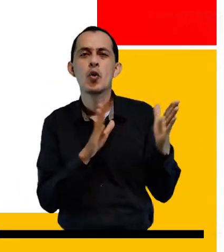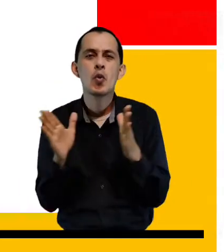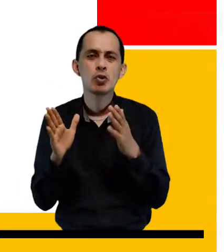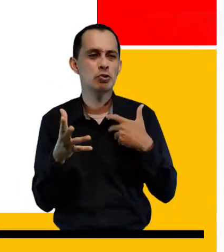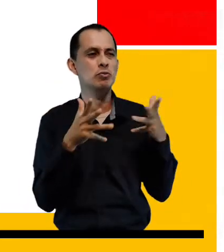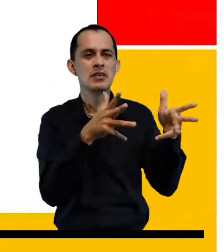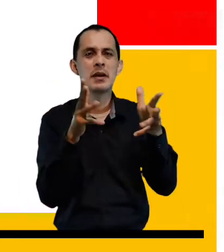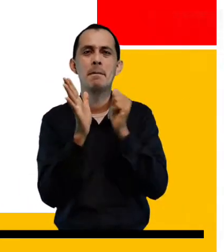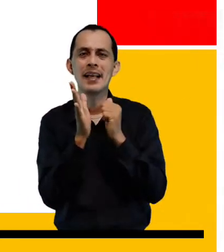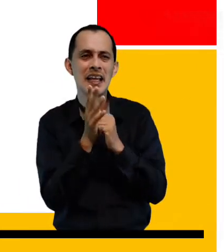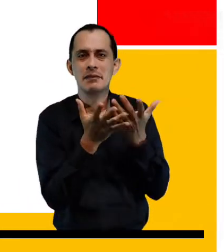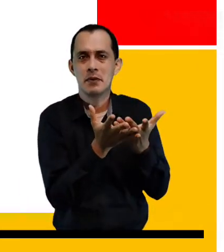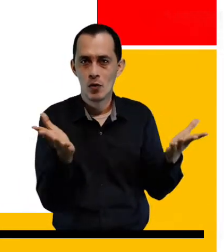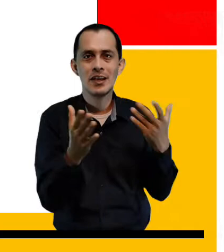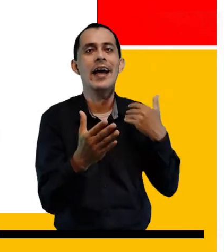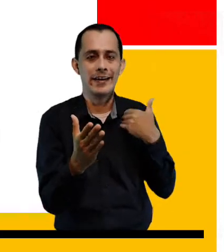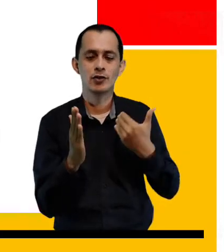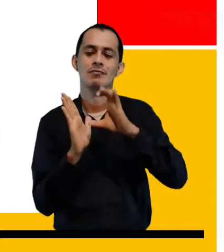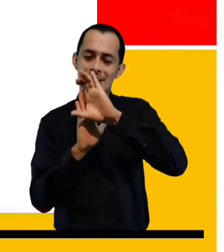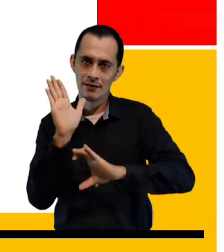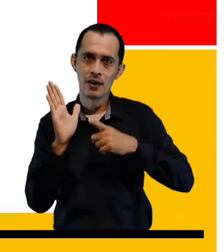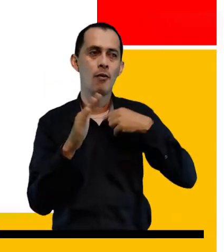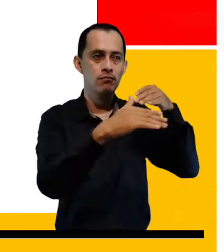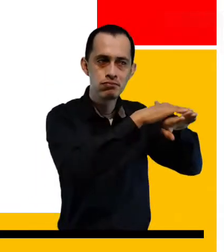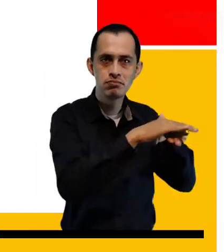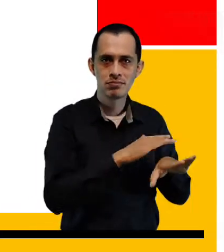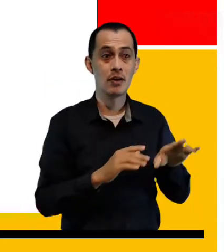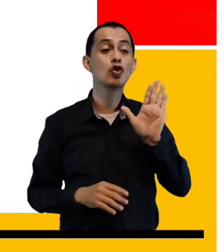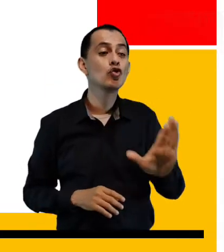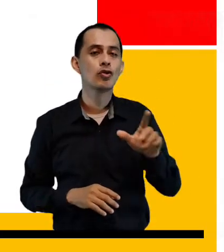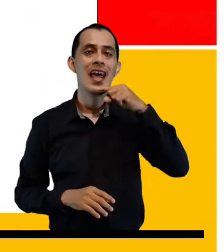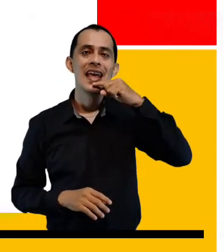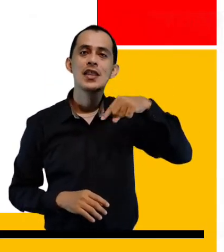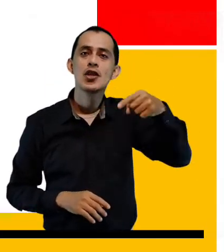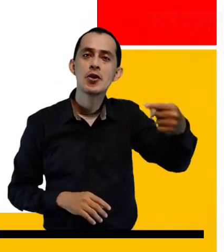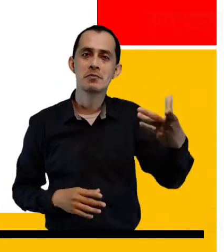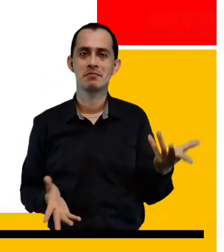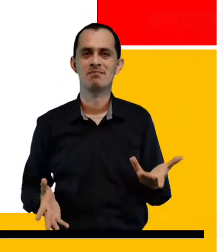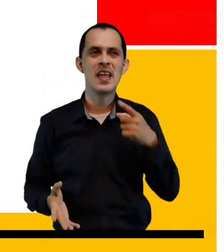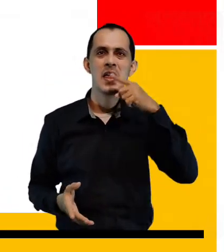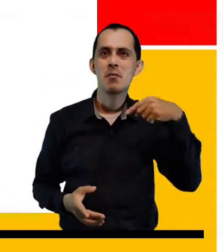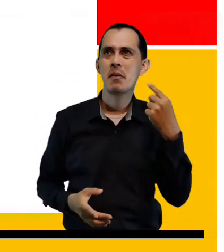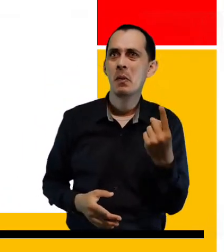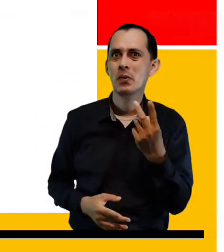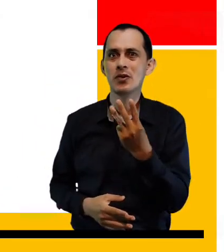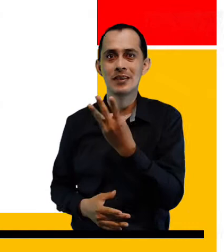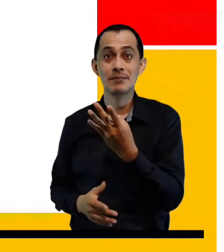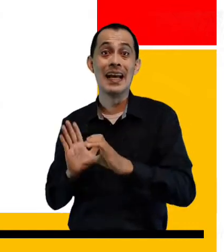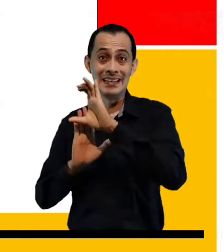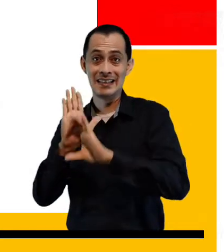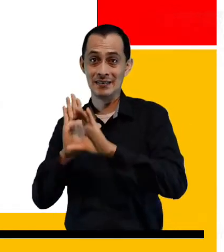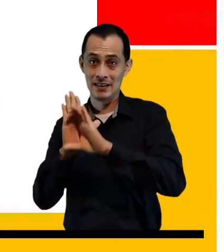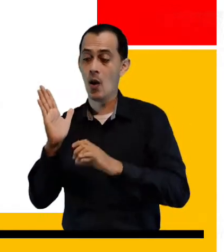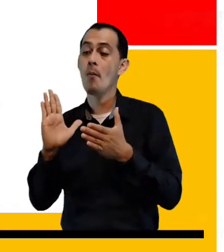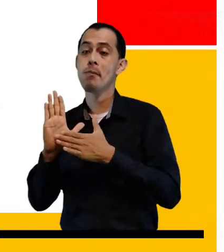idiomas que domina la persona, es importante tener certificados que demuestren el dominio